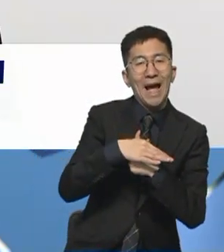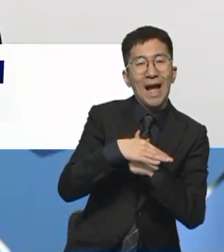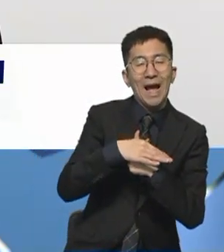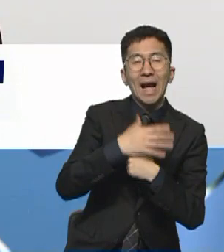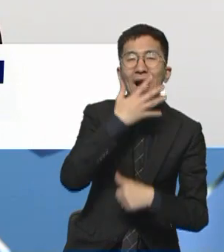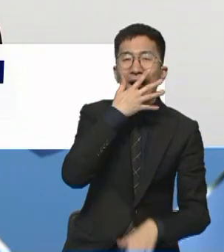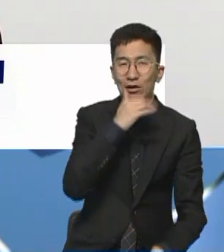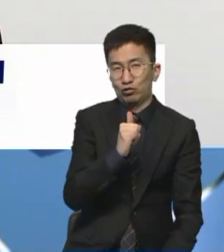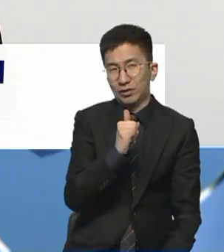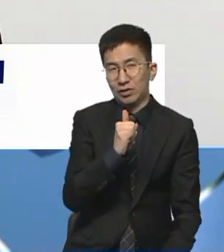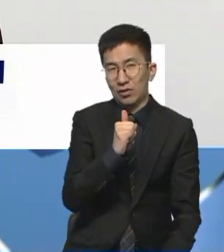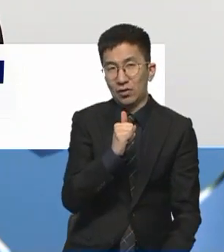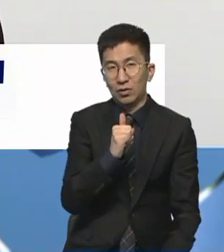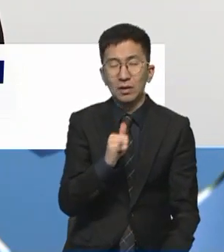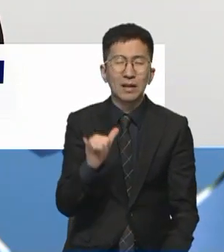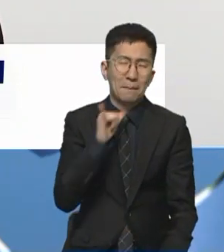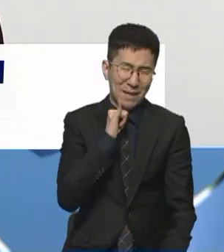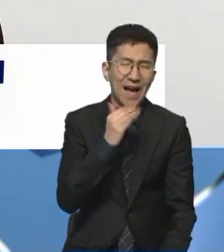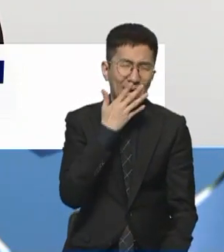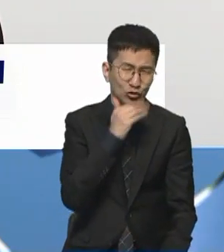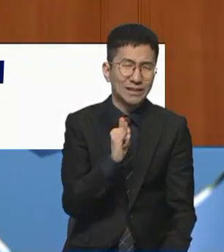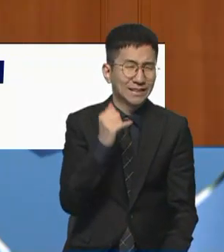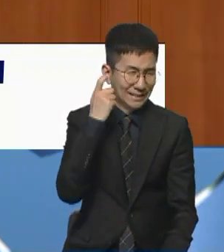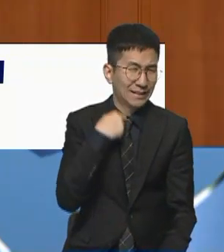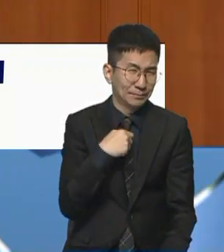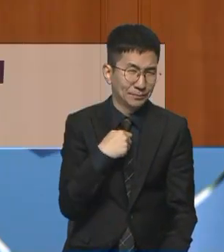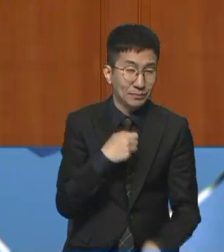기다리고 있습니다. 민주당은 일단 탄핵안 카드를 주머니에